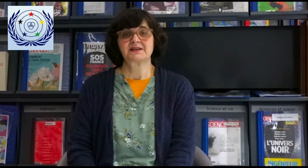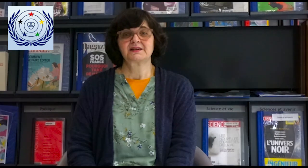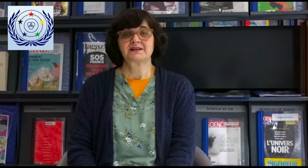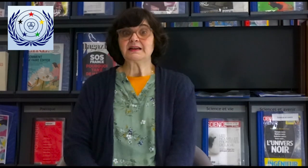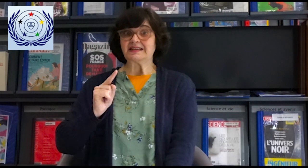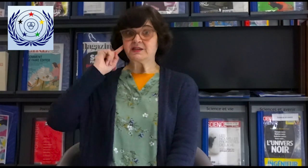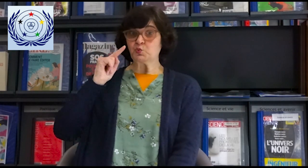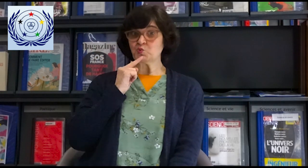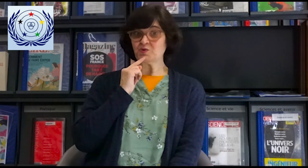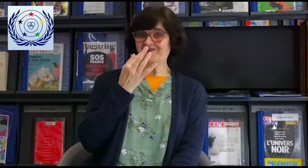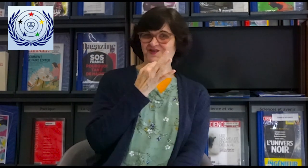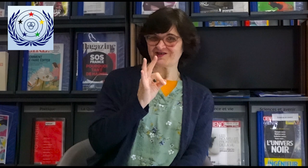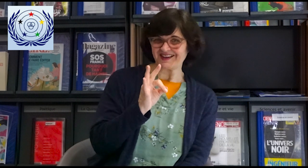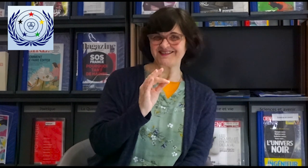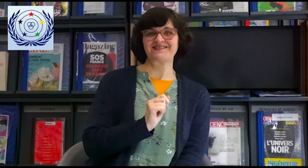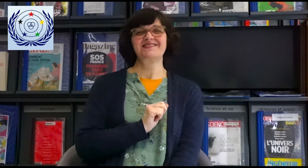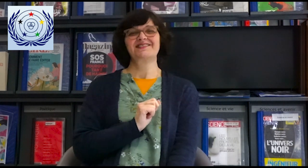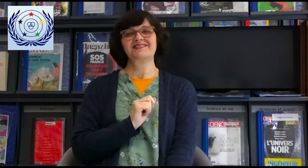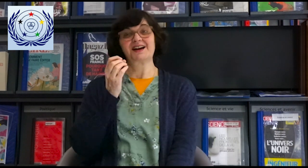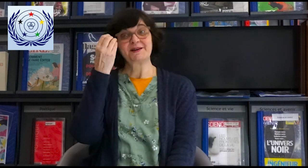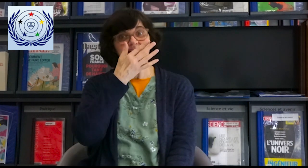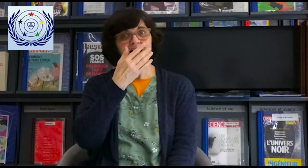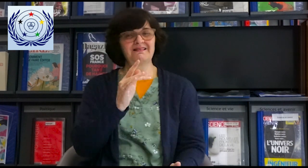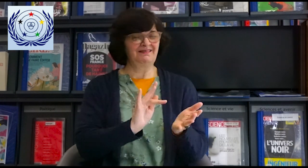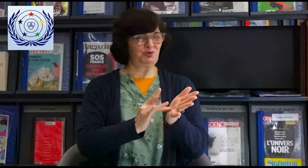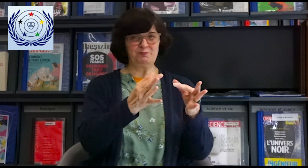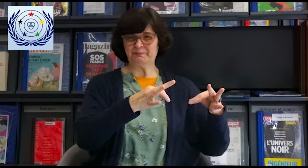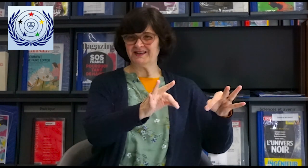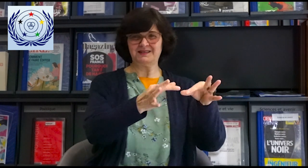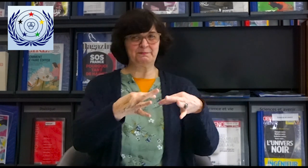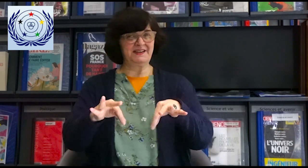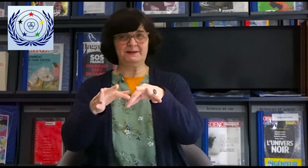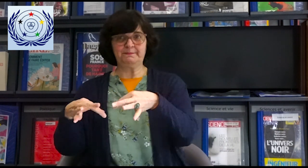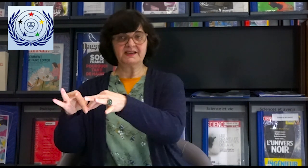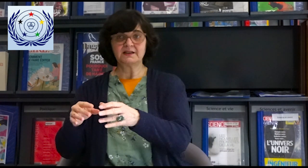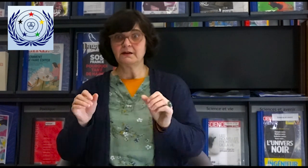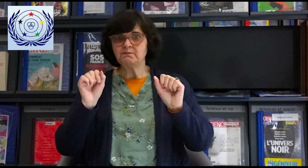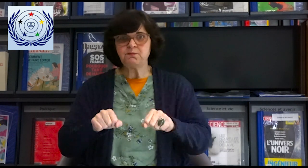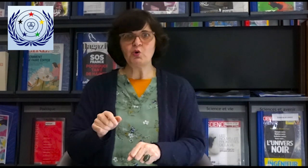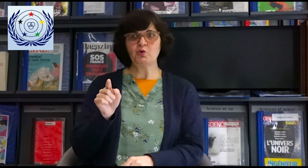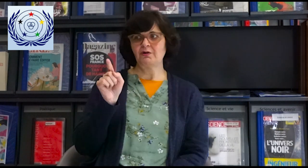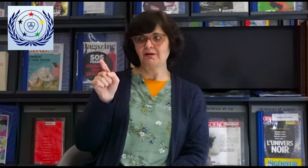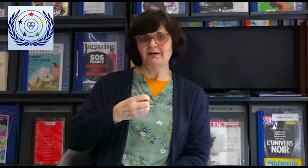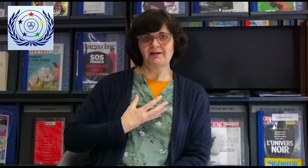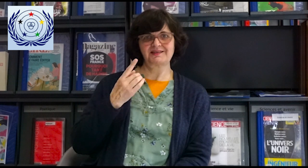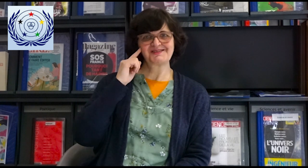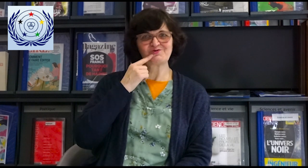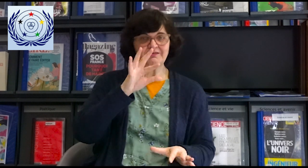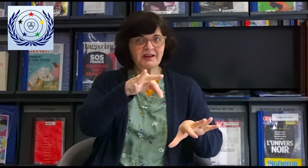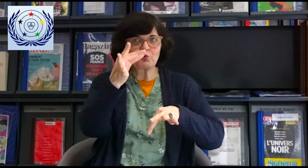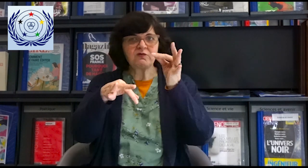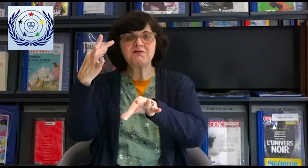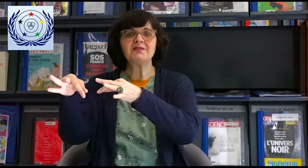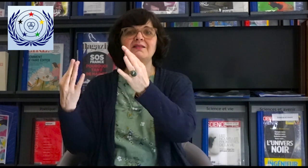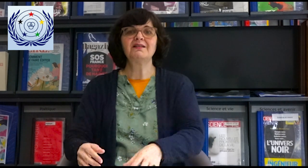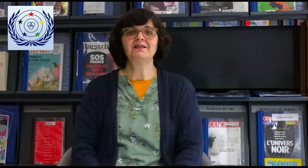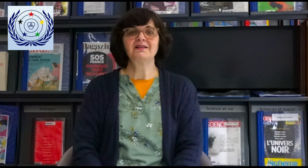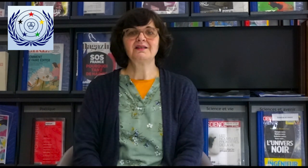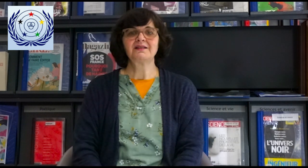Les sourds français, américains, de tous pays peuvent découvrir cet artiste sourd !